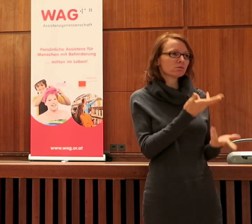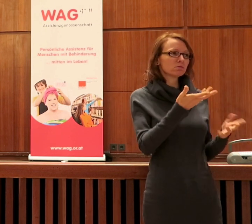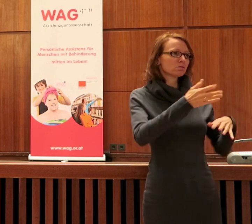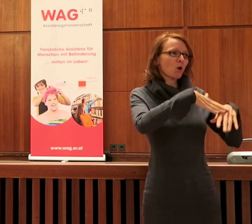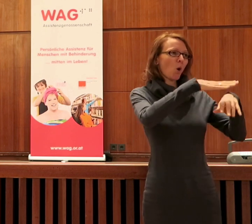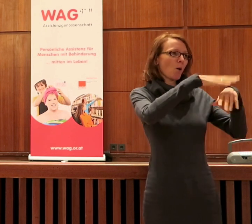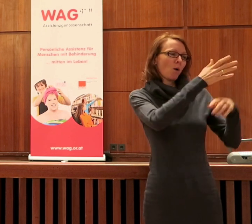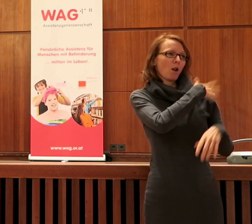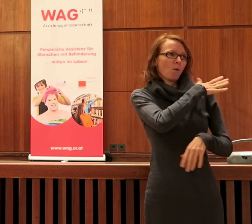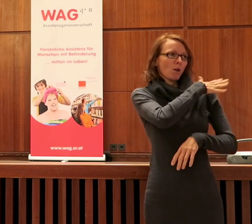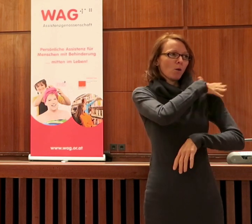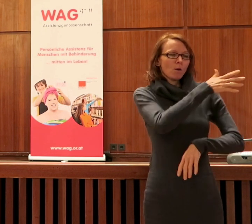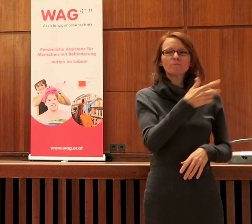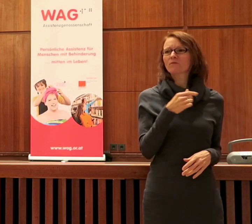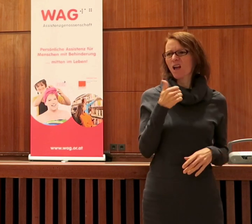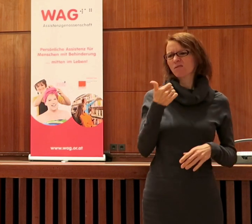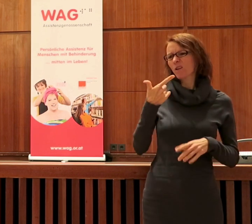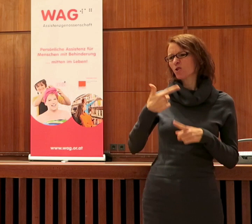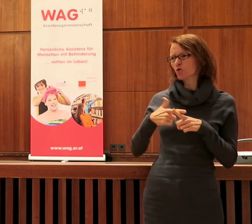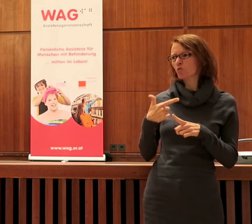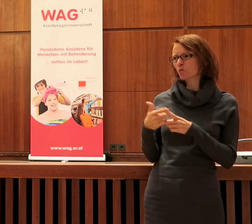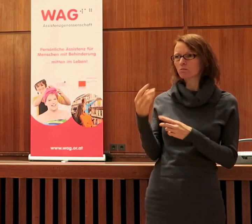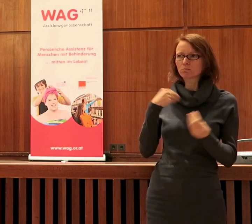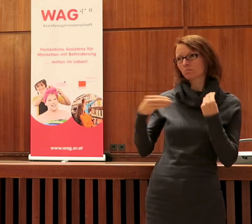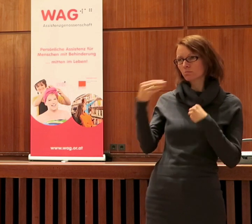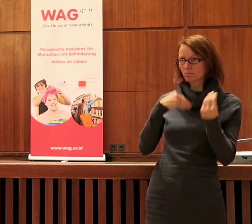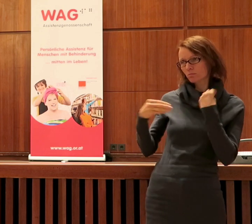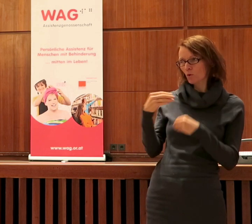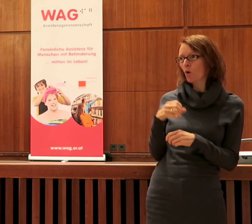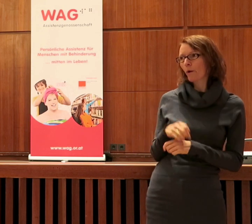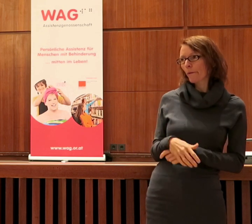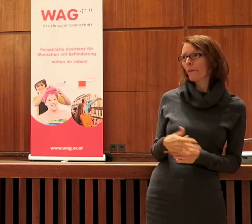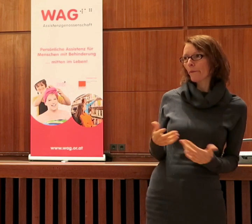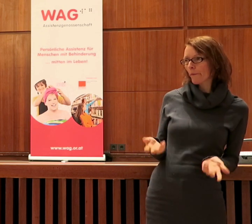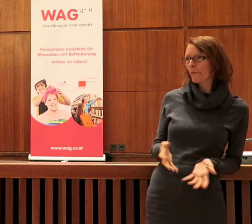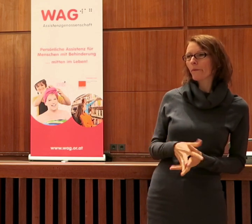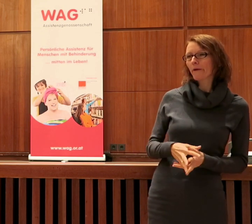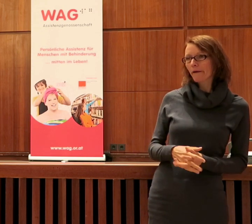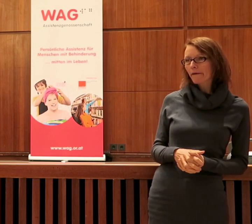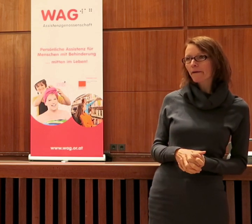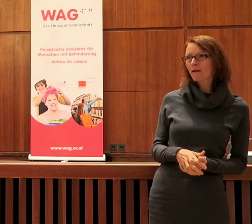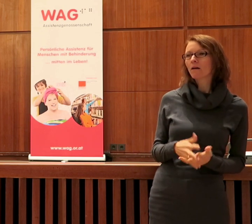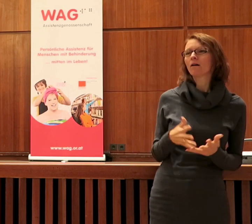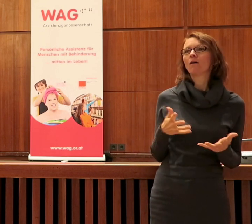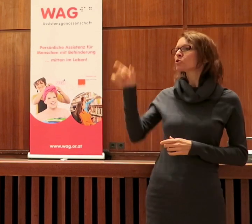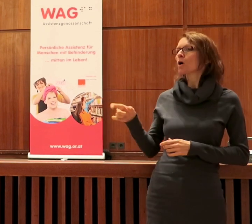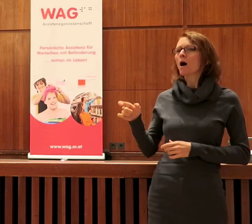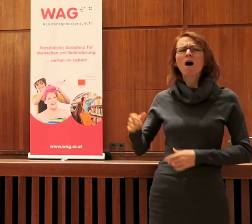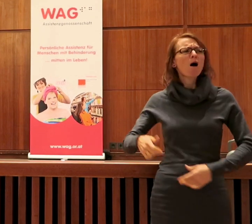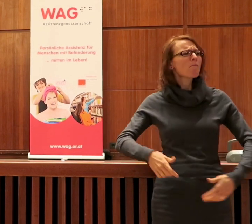Ja das hat man dann die ersten 2-3 Stunden. Irgendwann um 2 in der Früh hört man dann: